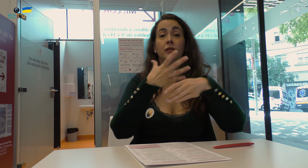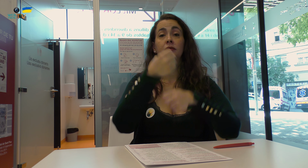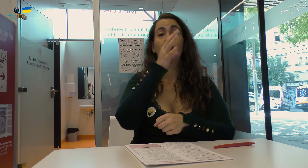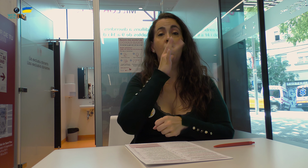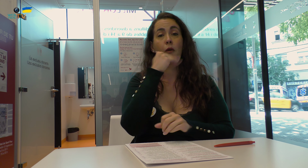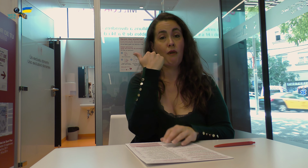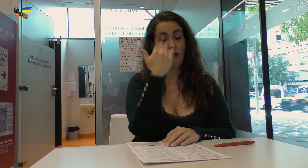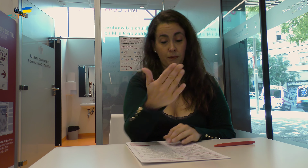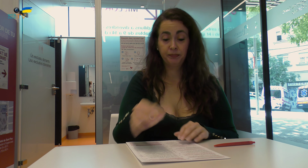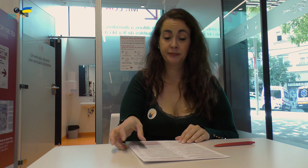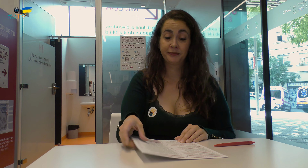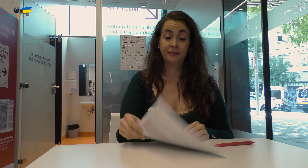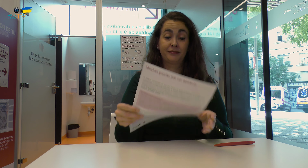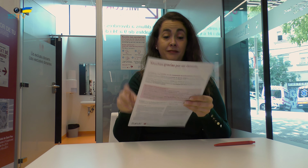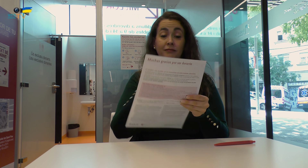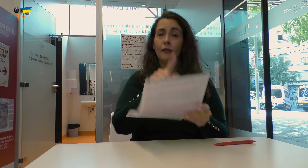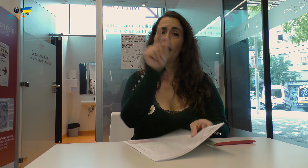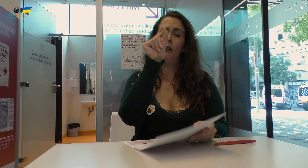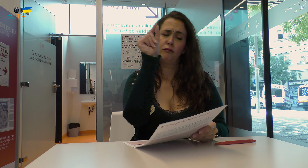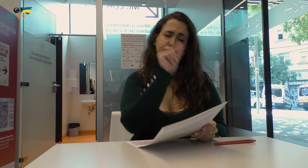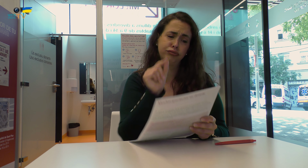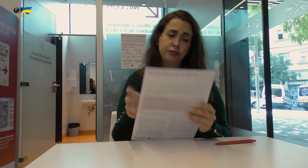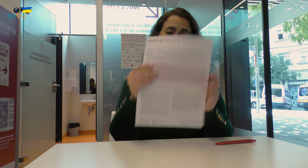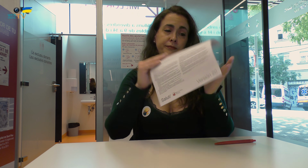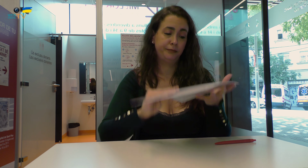A més a més la FESOCA t’entregarà un obsequi.